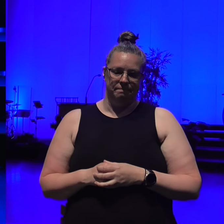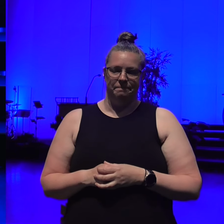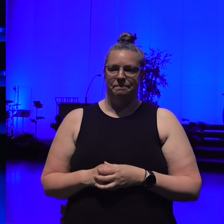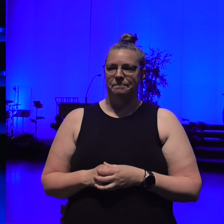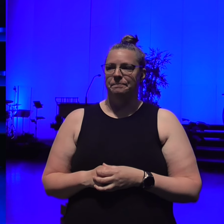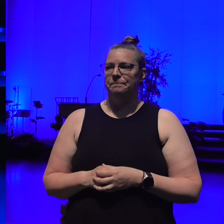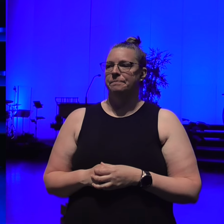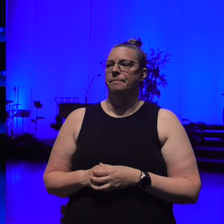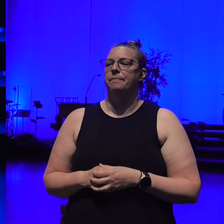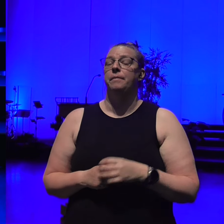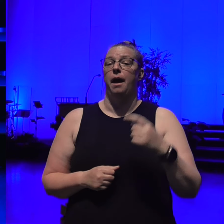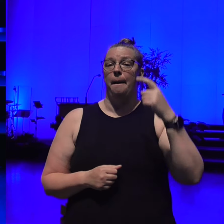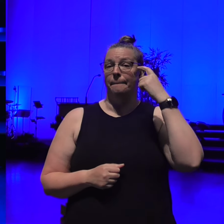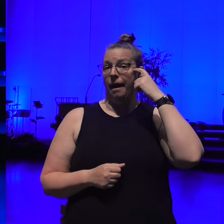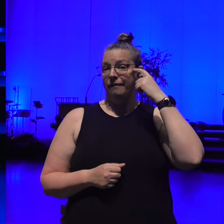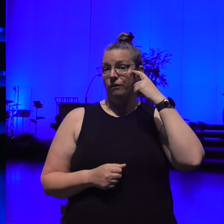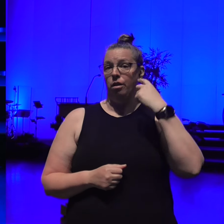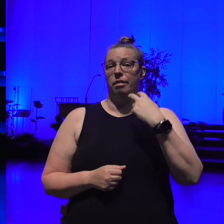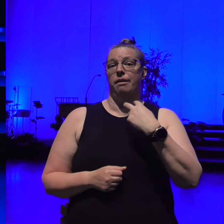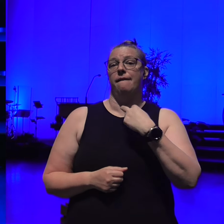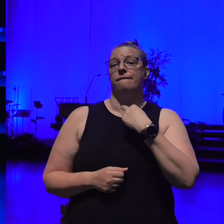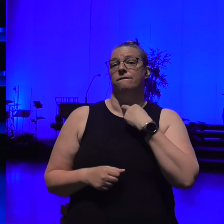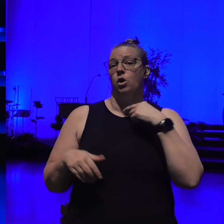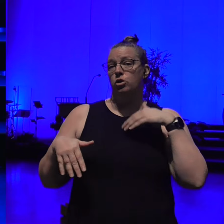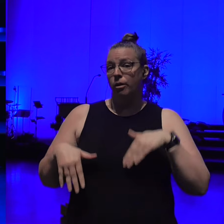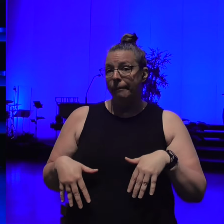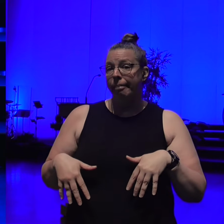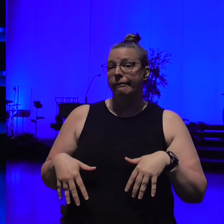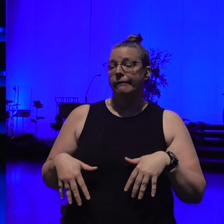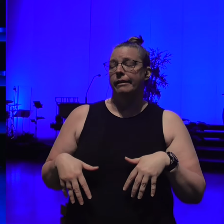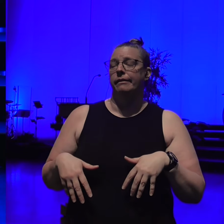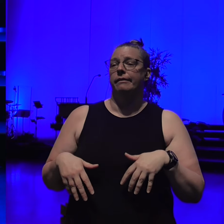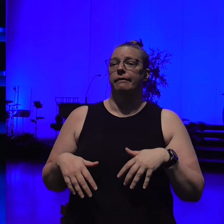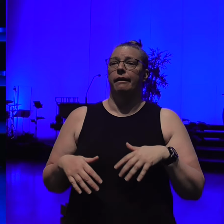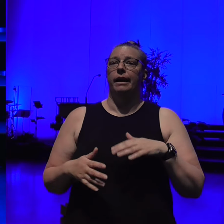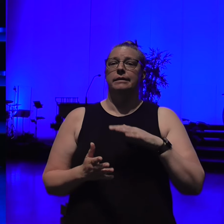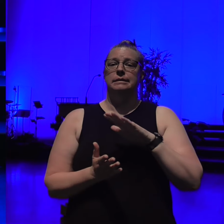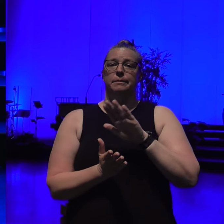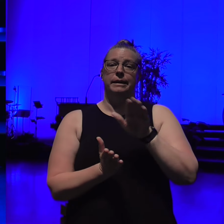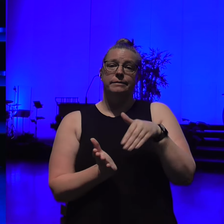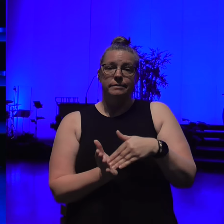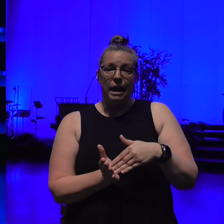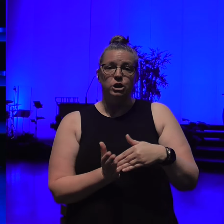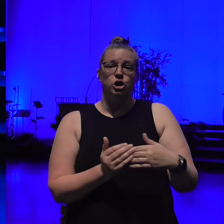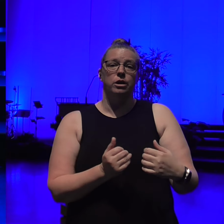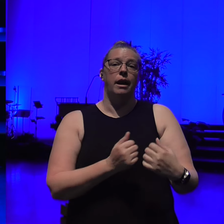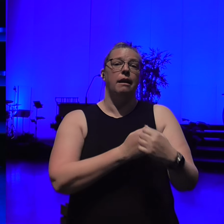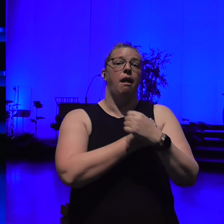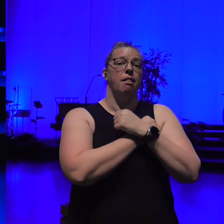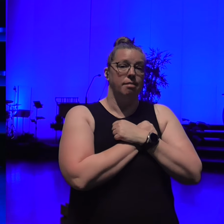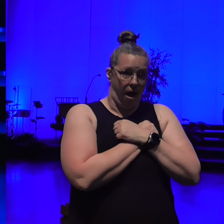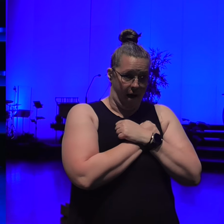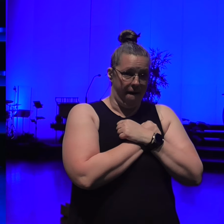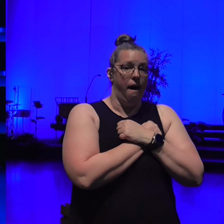La vulnerabilidad consciente se trata de estar centrado en el amor y también se trata de